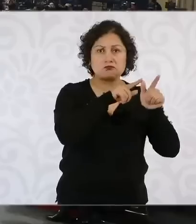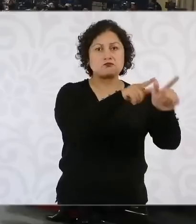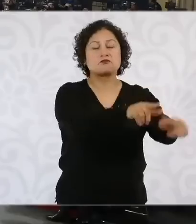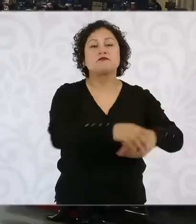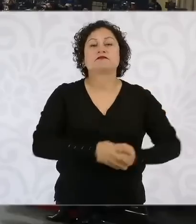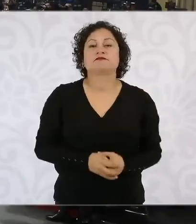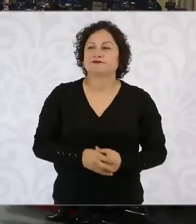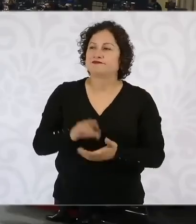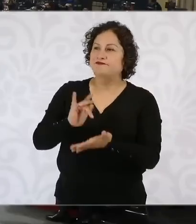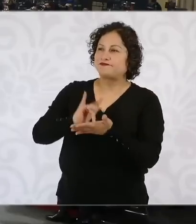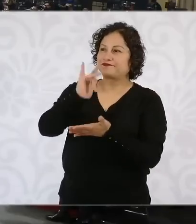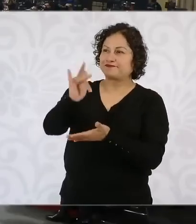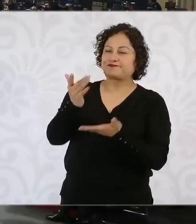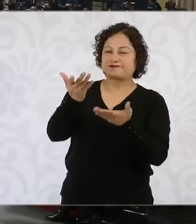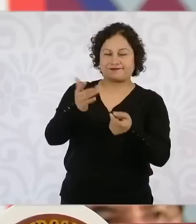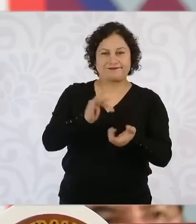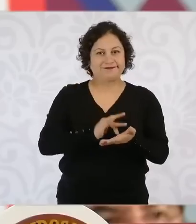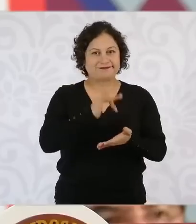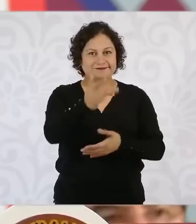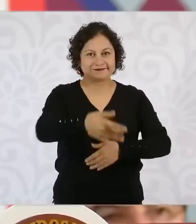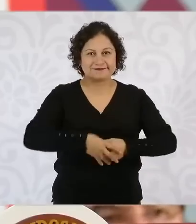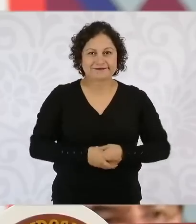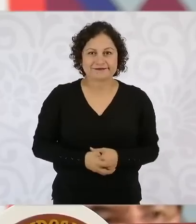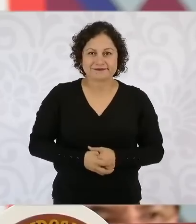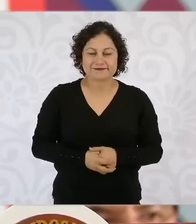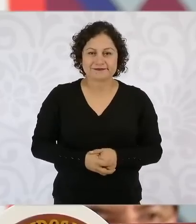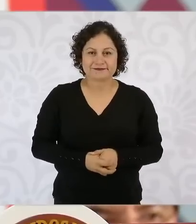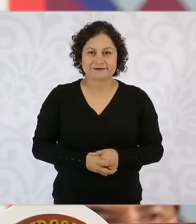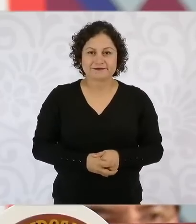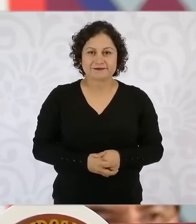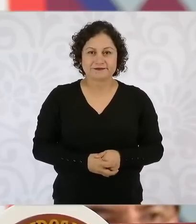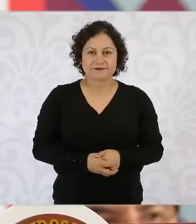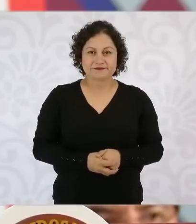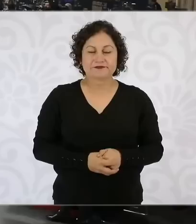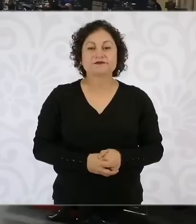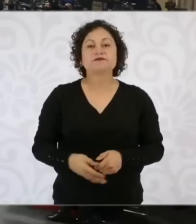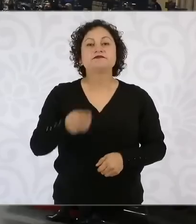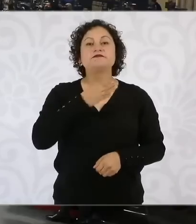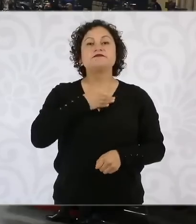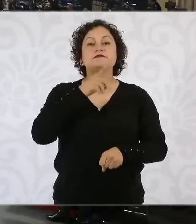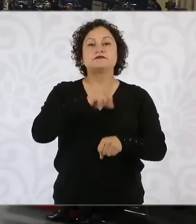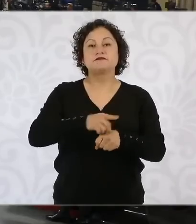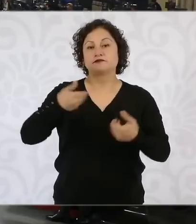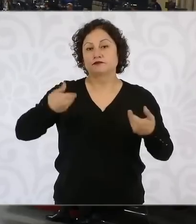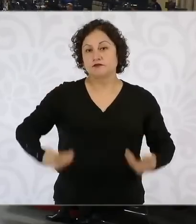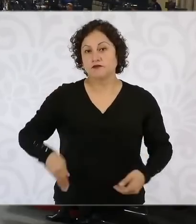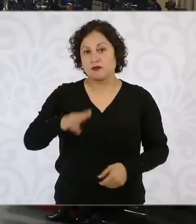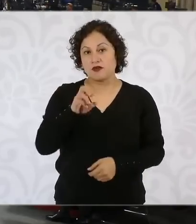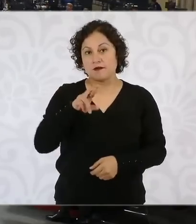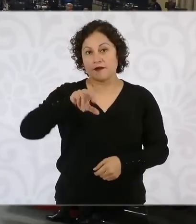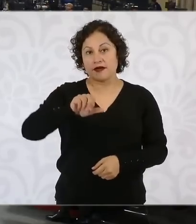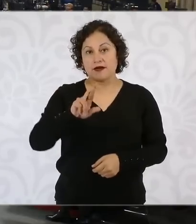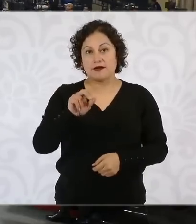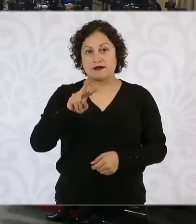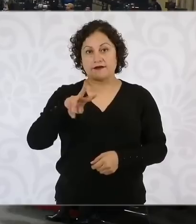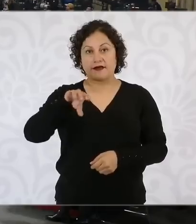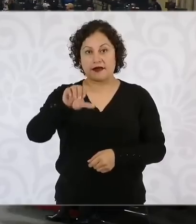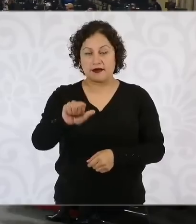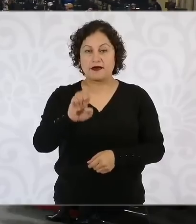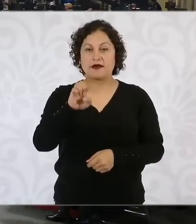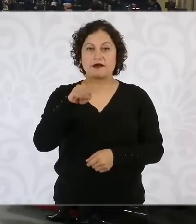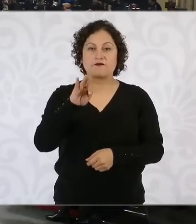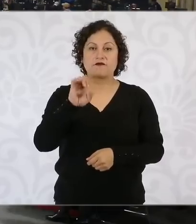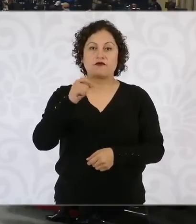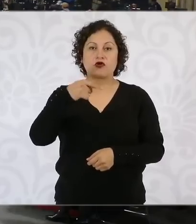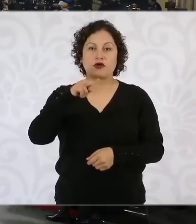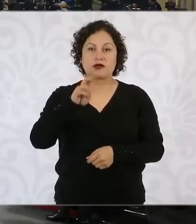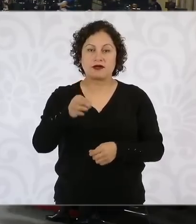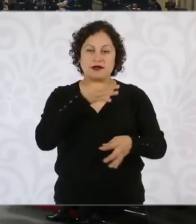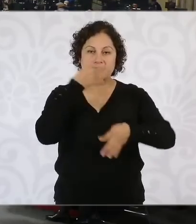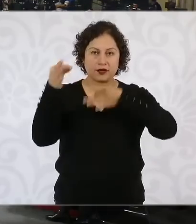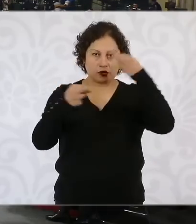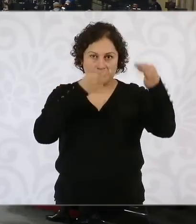gracias Buenos días presidenta Rivera de enfoque noticias yo quisiera preguntarle por suerte no hay